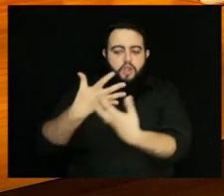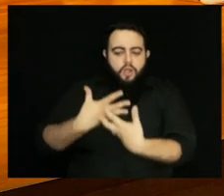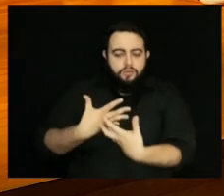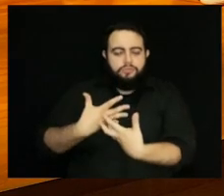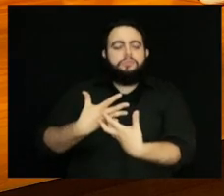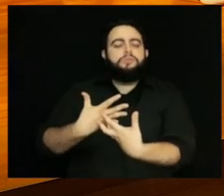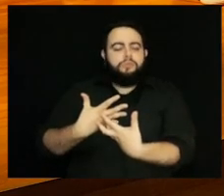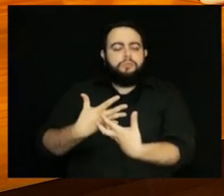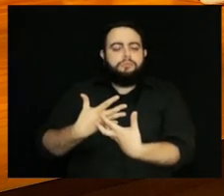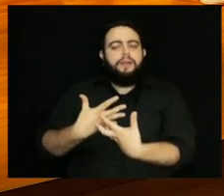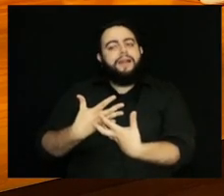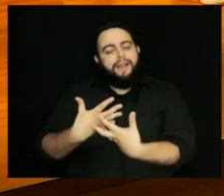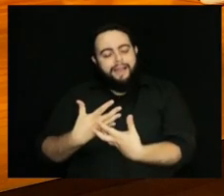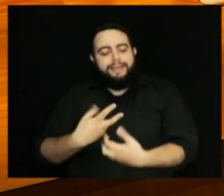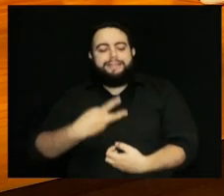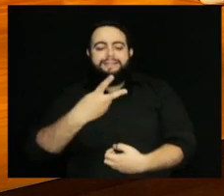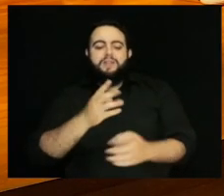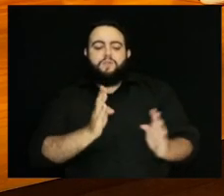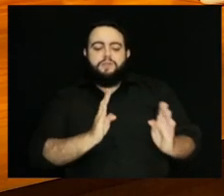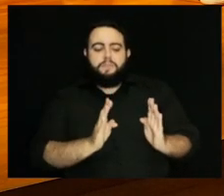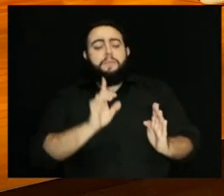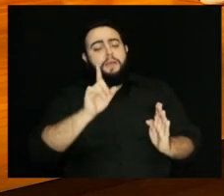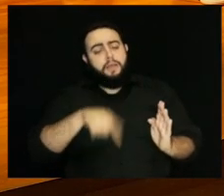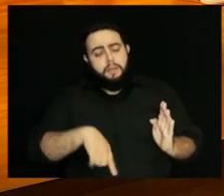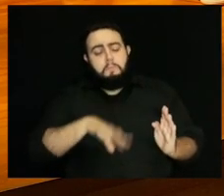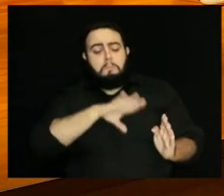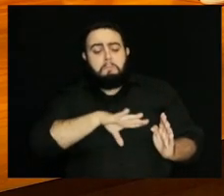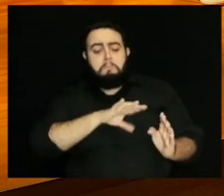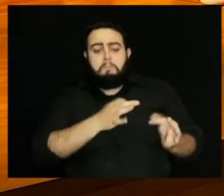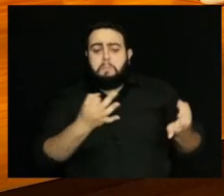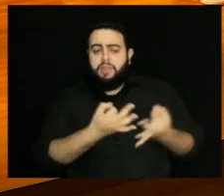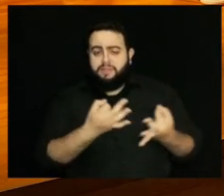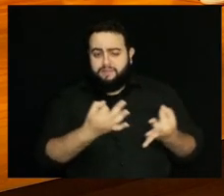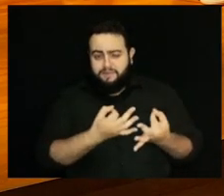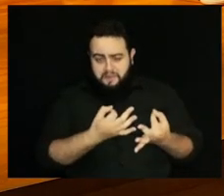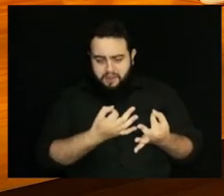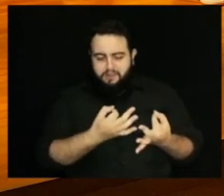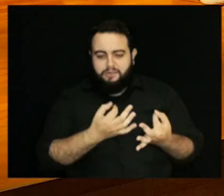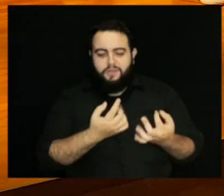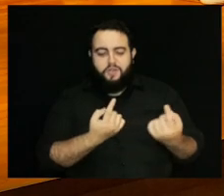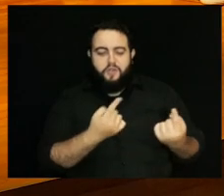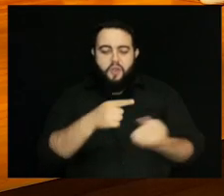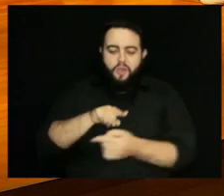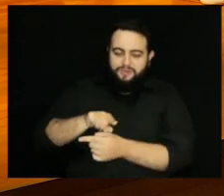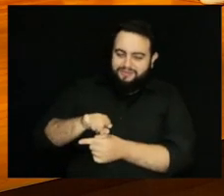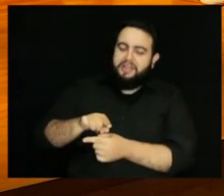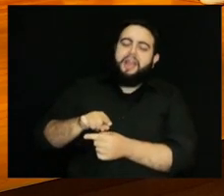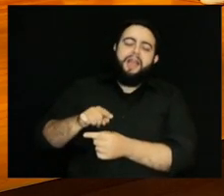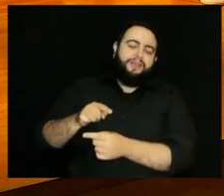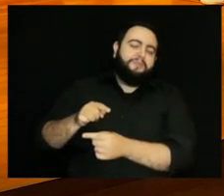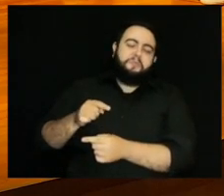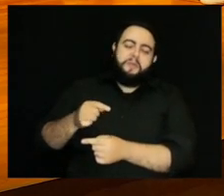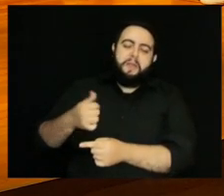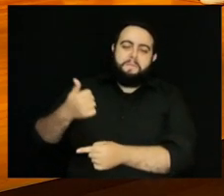na segunda parte da letra, em português perfeito, ao contrário da primeira, e ainda como se não bastasse,